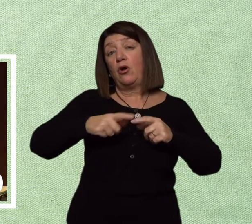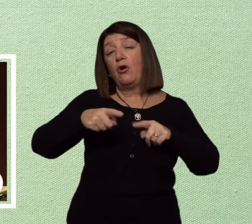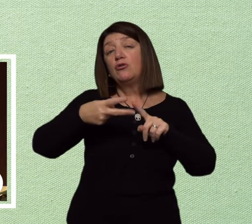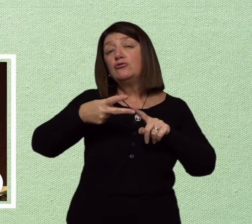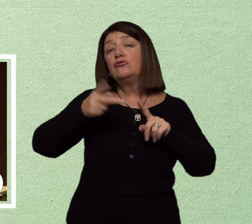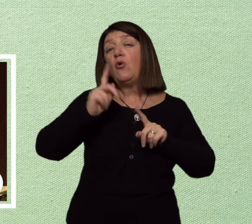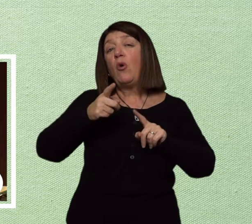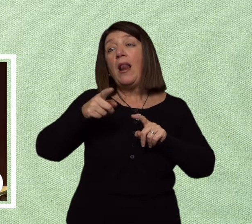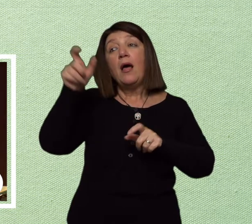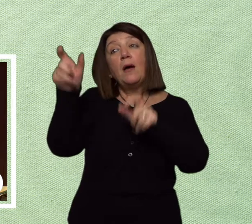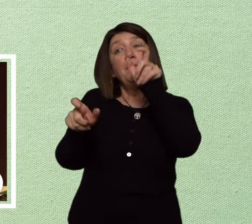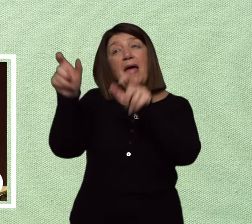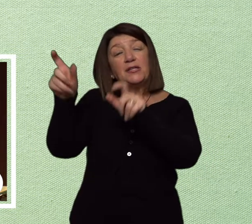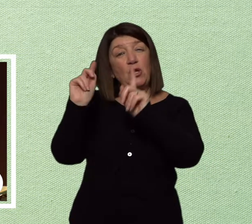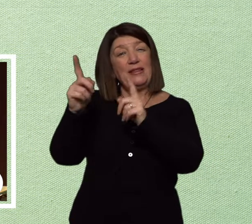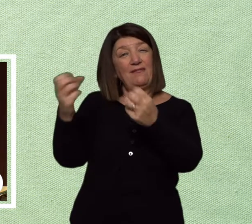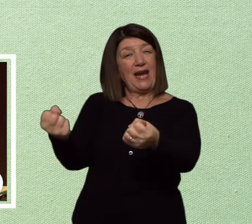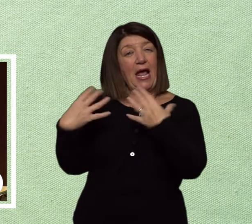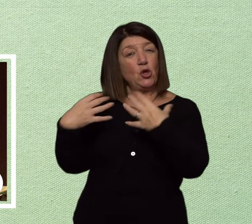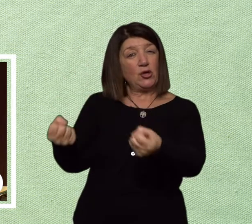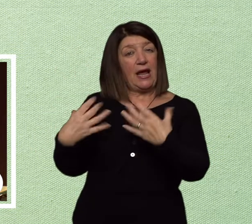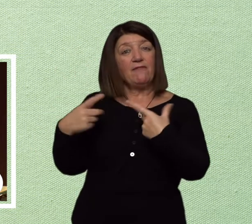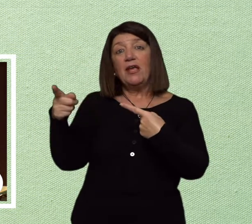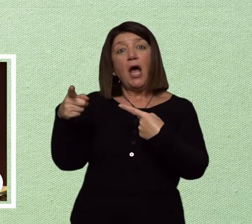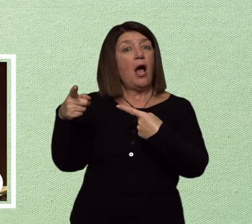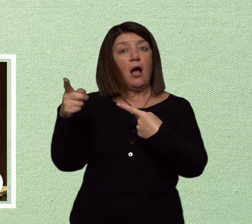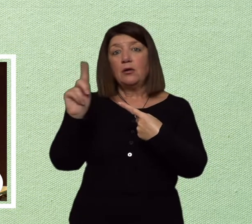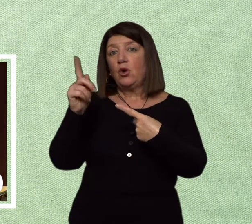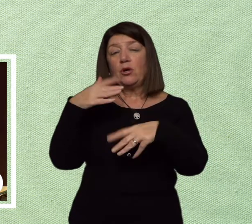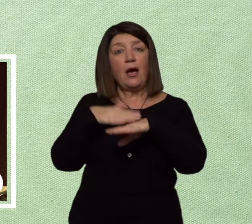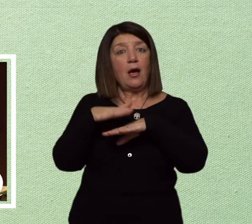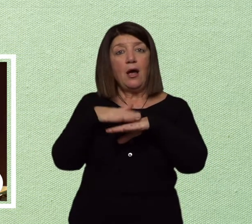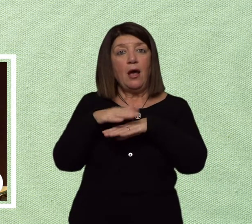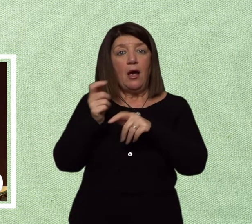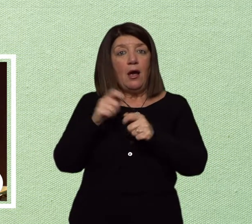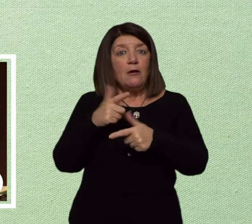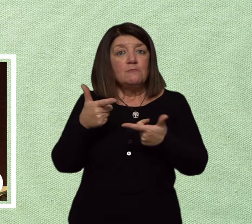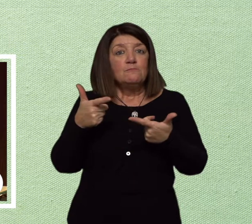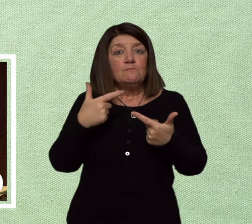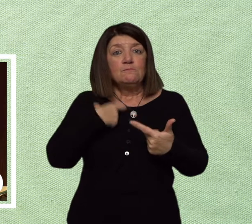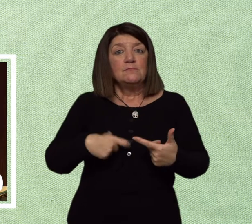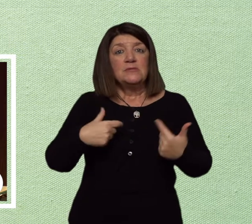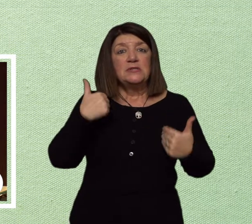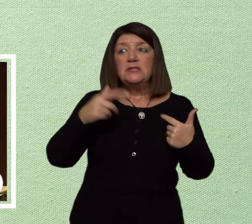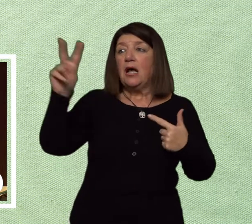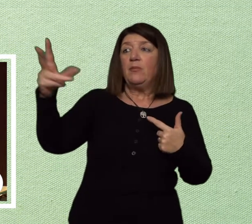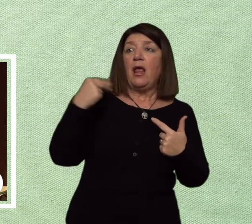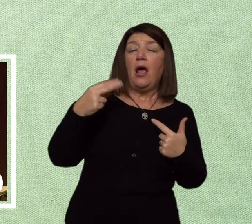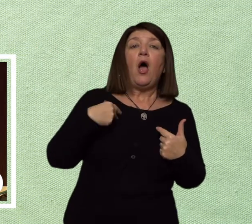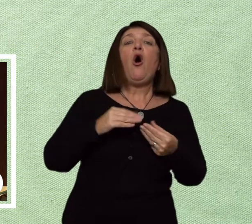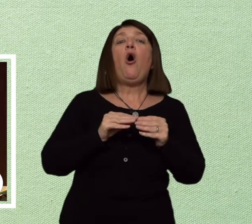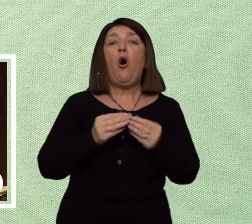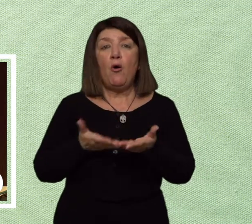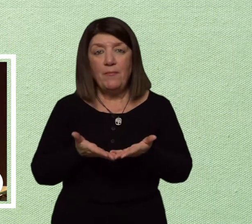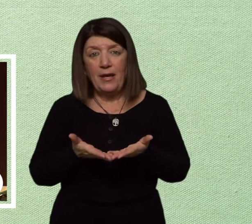formato, quindi diciamo che questi sono stati i punti di partenza da cui poi è nato proprio